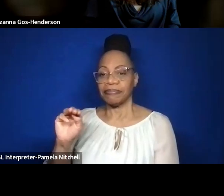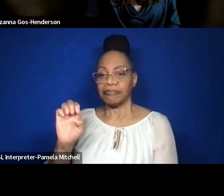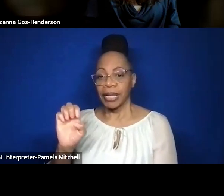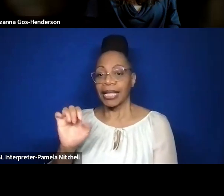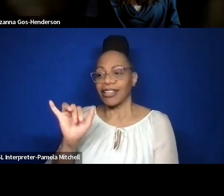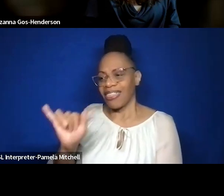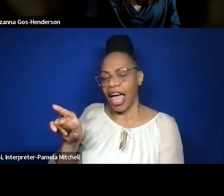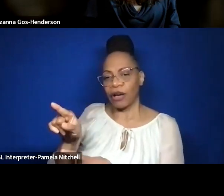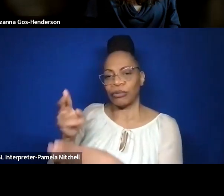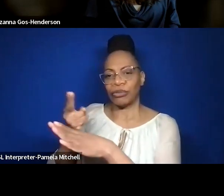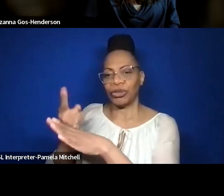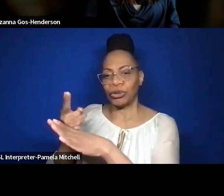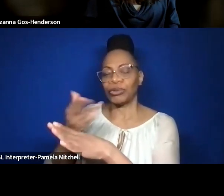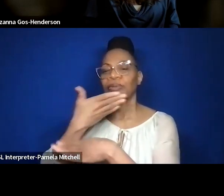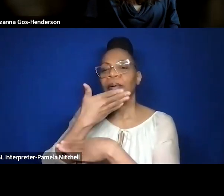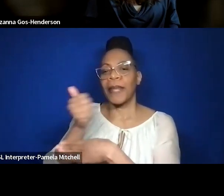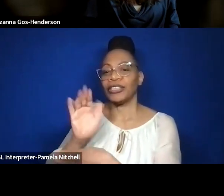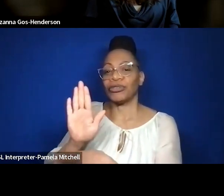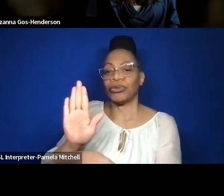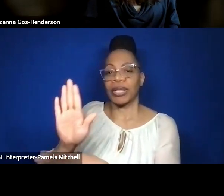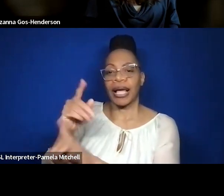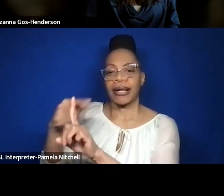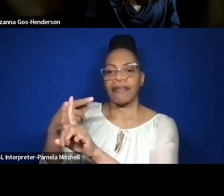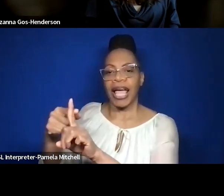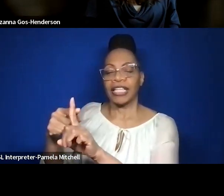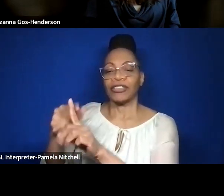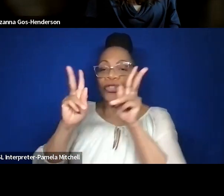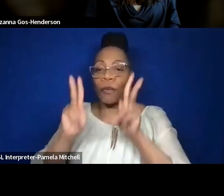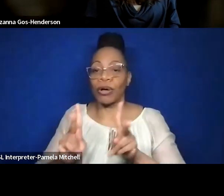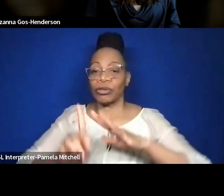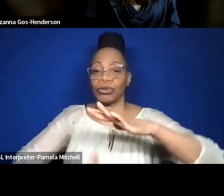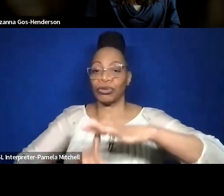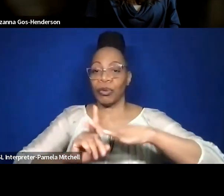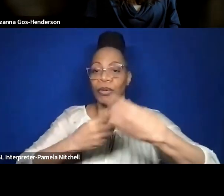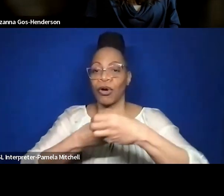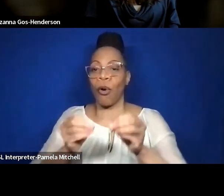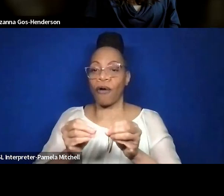Entonces, sería lo mejor para ellos venir, sentarse con el representante